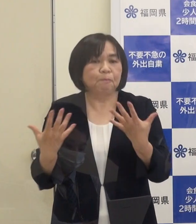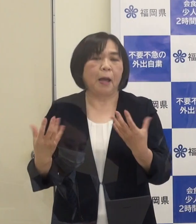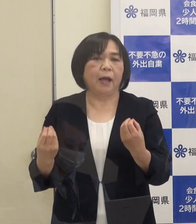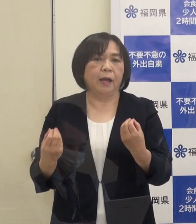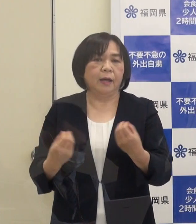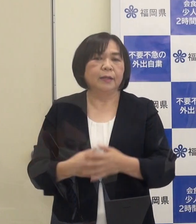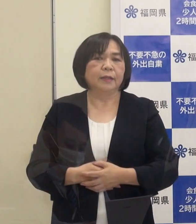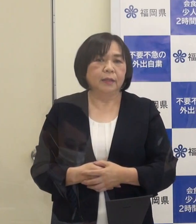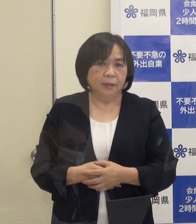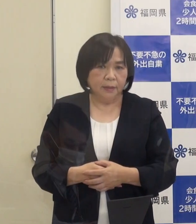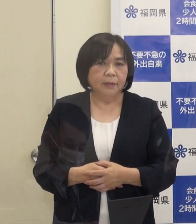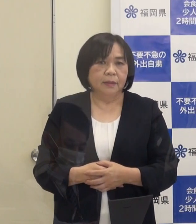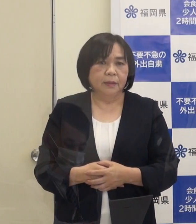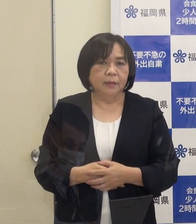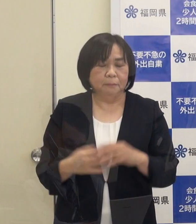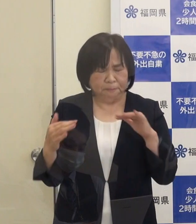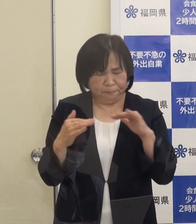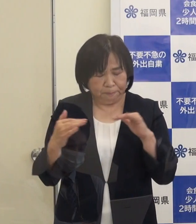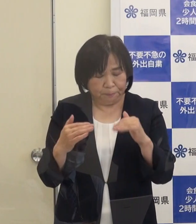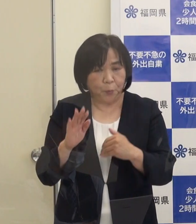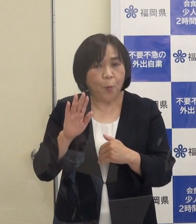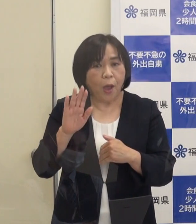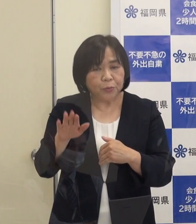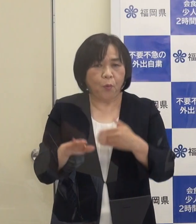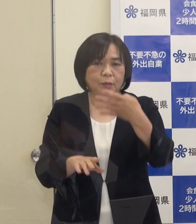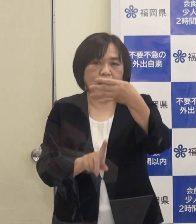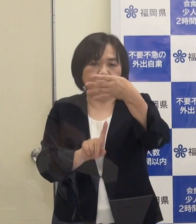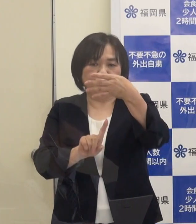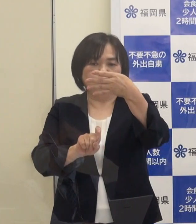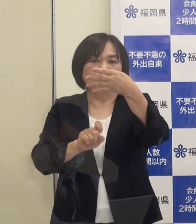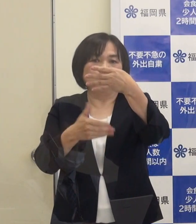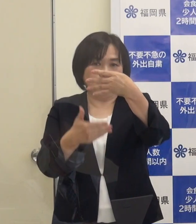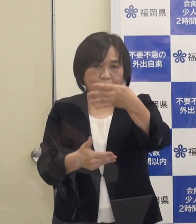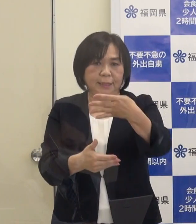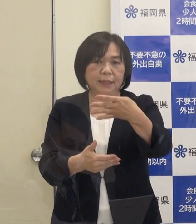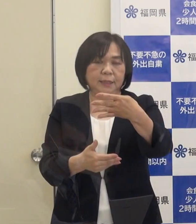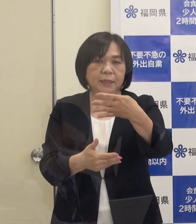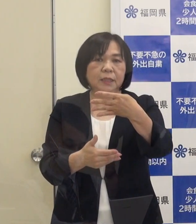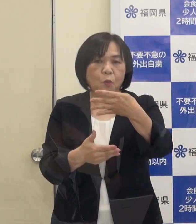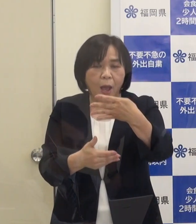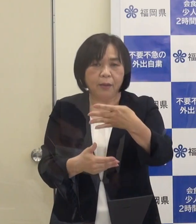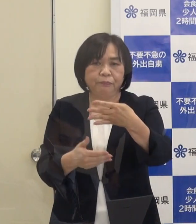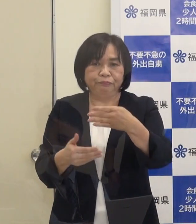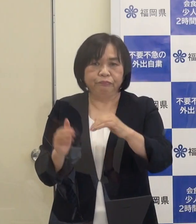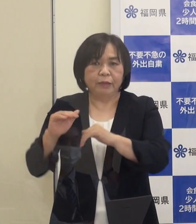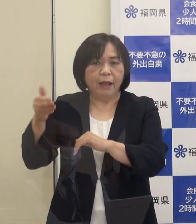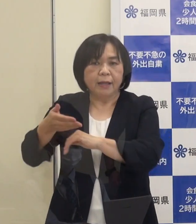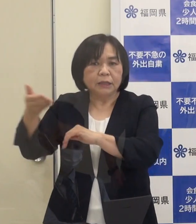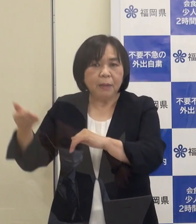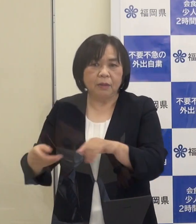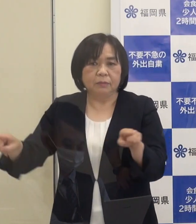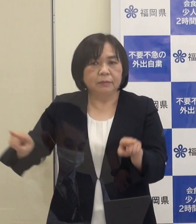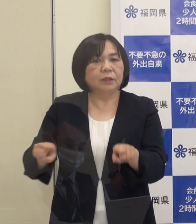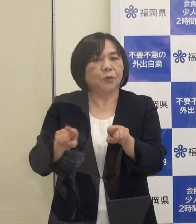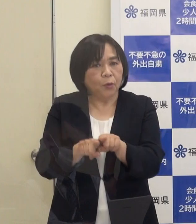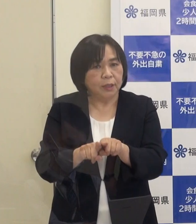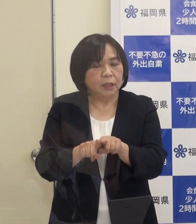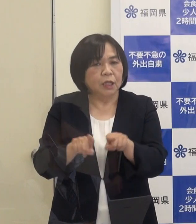そして 事務方で協議を進め １９日には高島市長と共同記者会見を開き